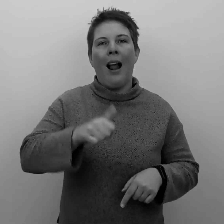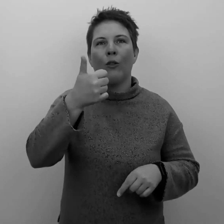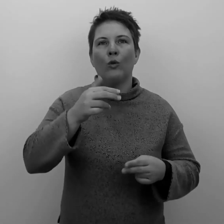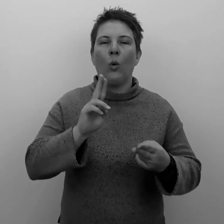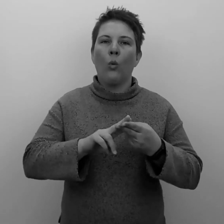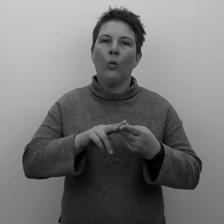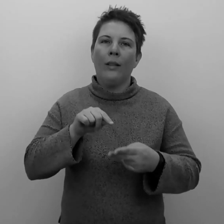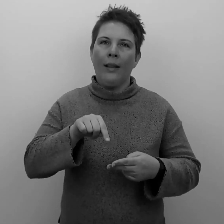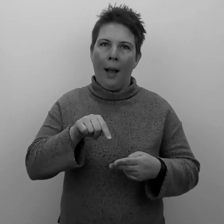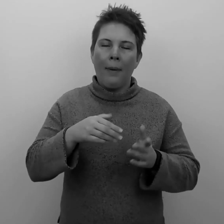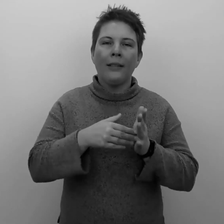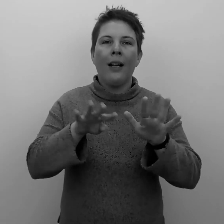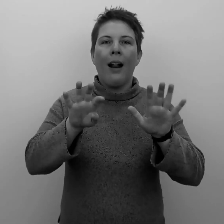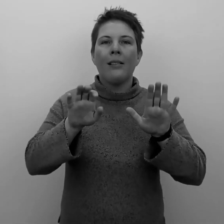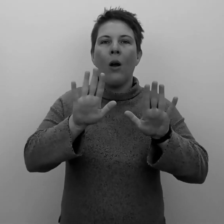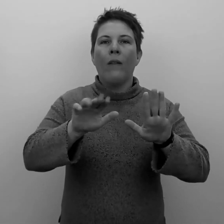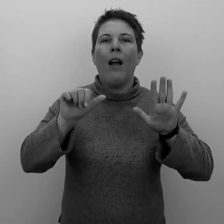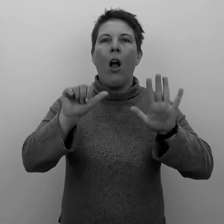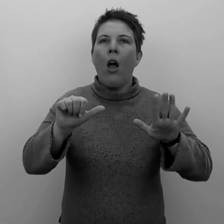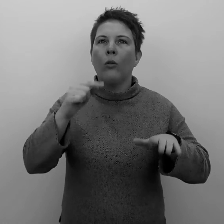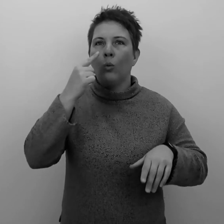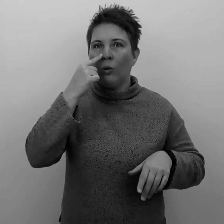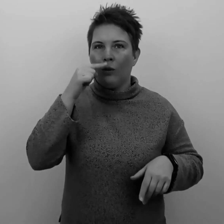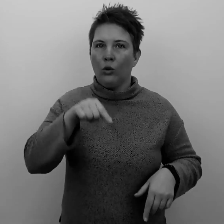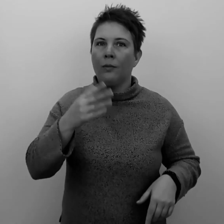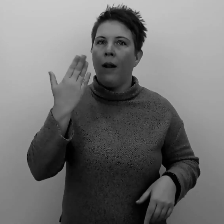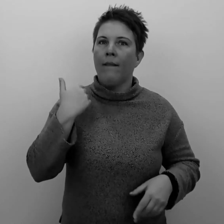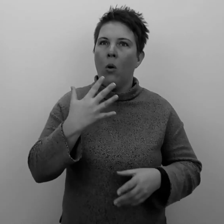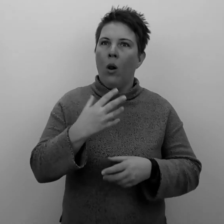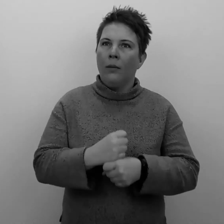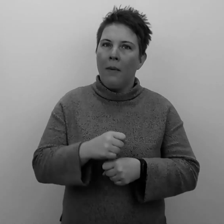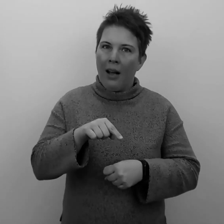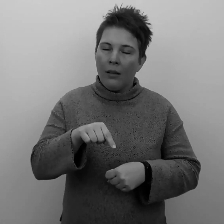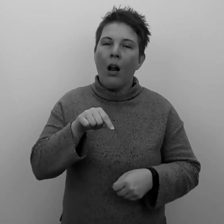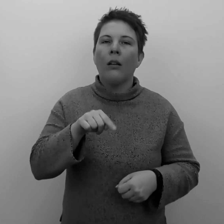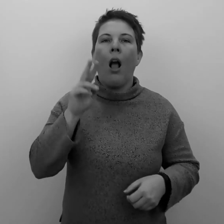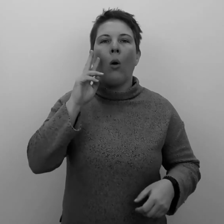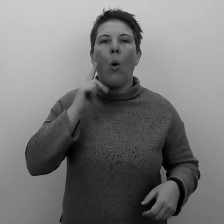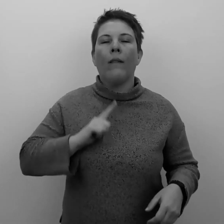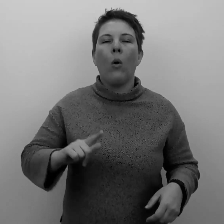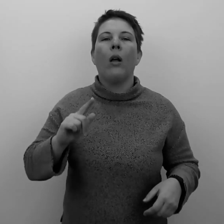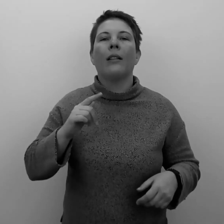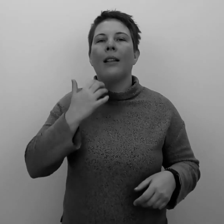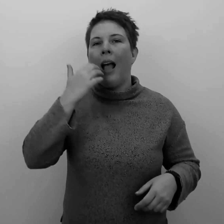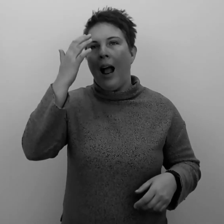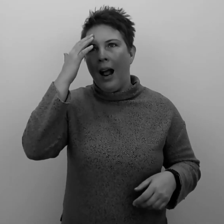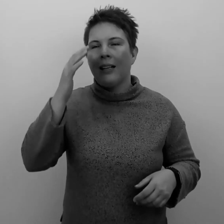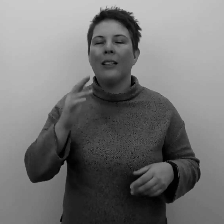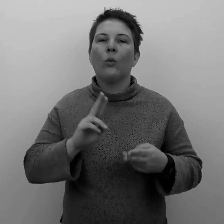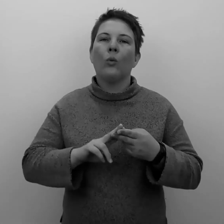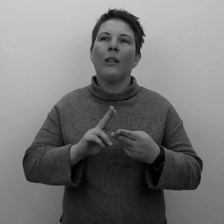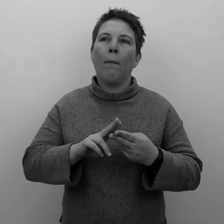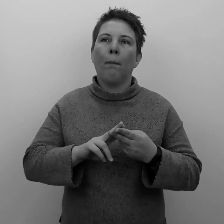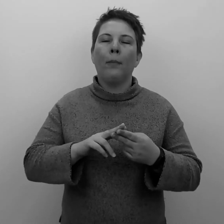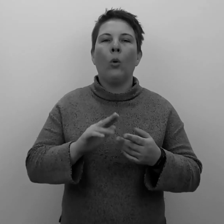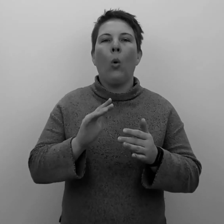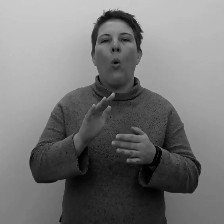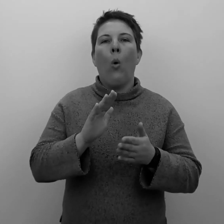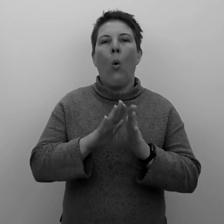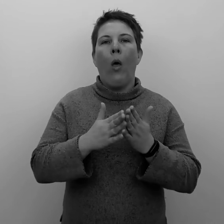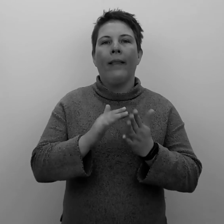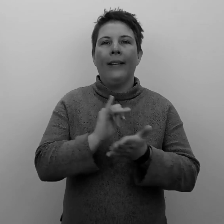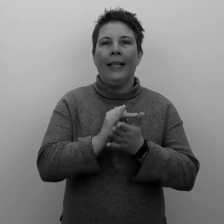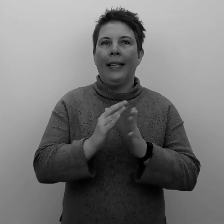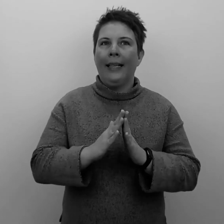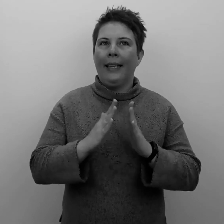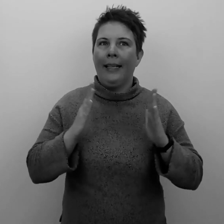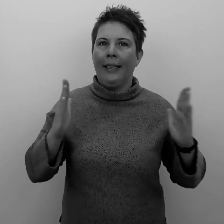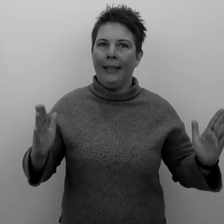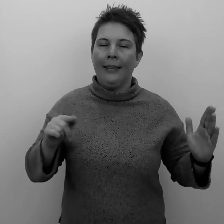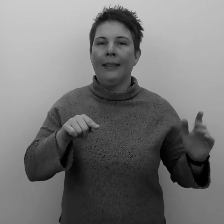Az első ilyen ünnepet 1956 júniusában tartották, a nyári ünnepi könyvhéten,